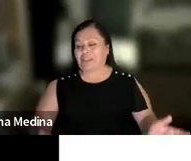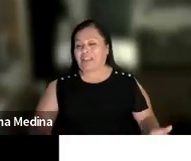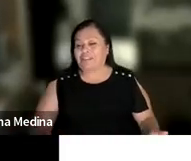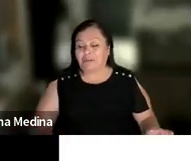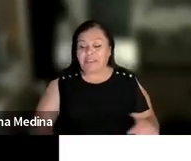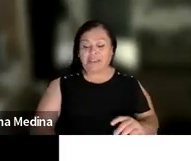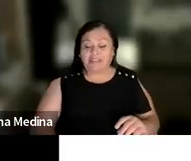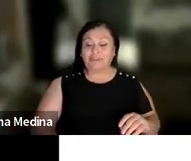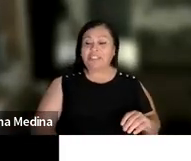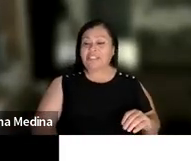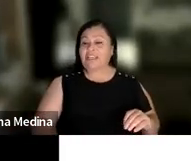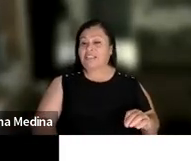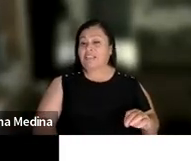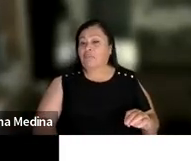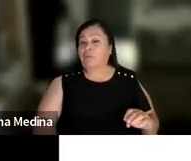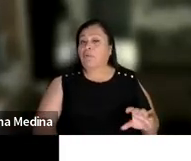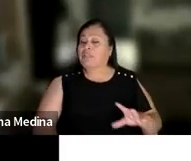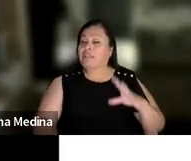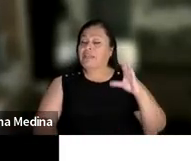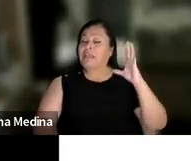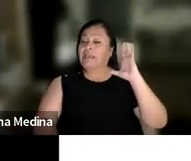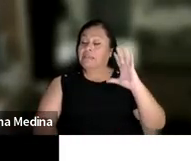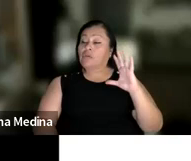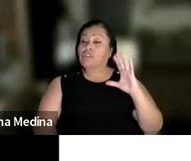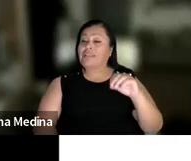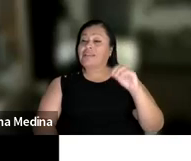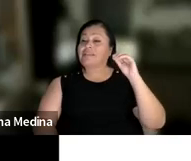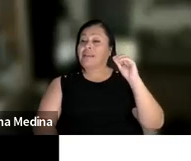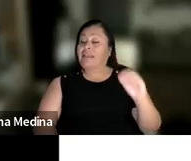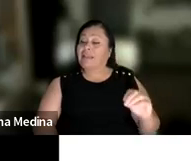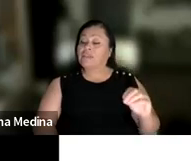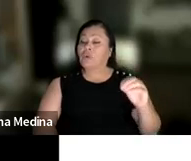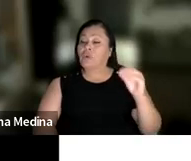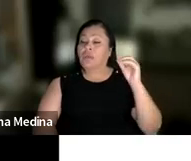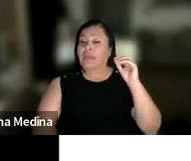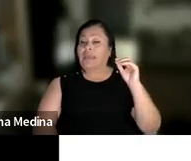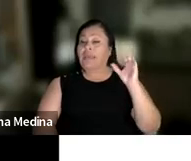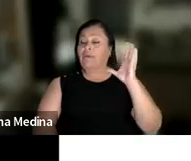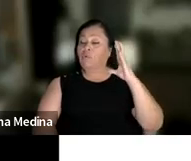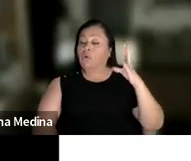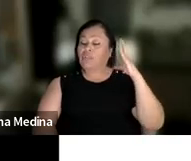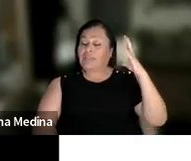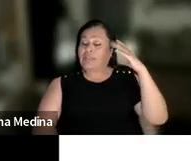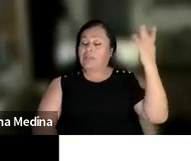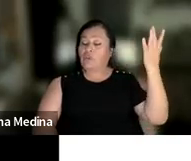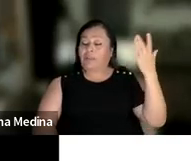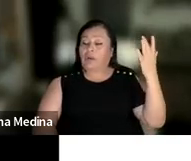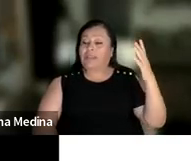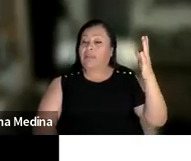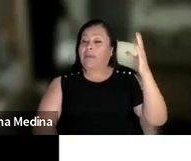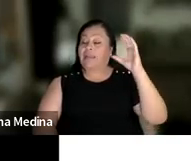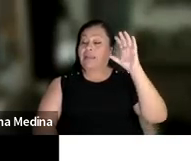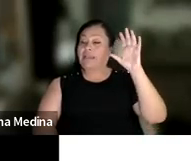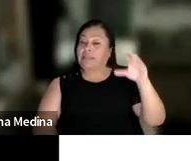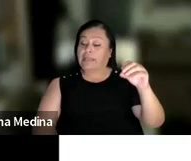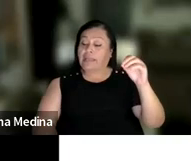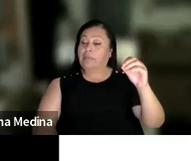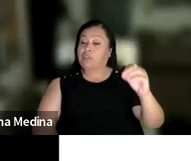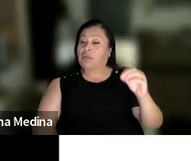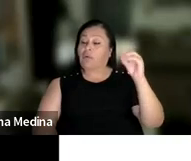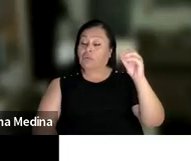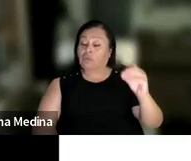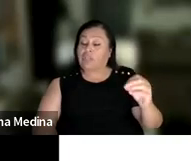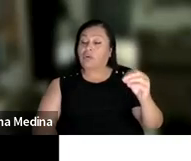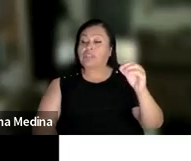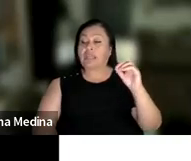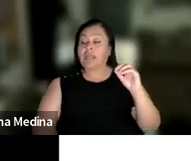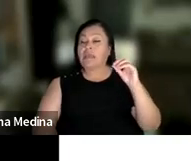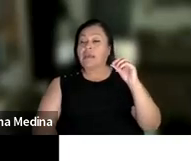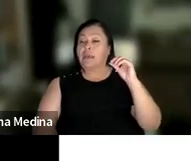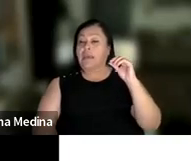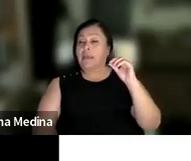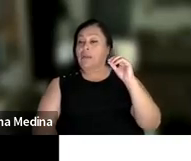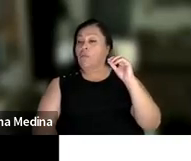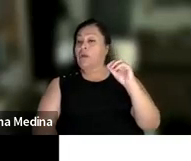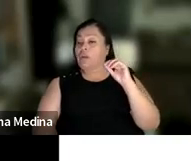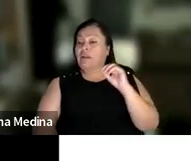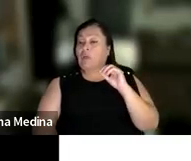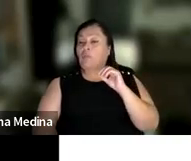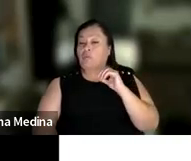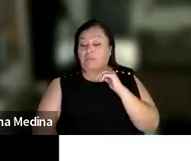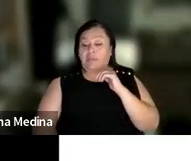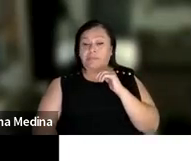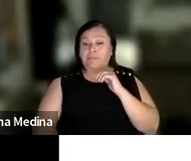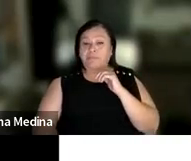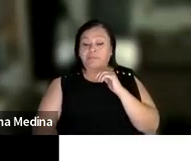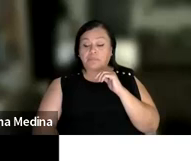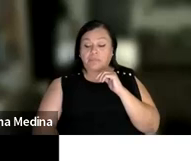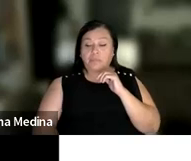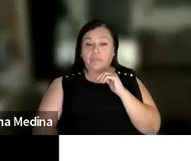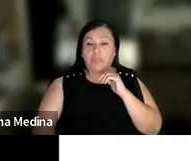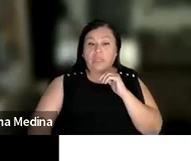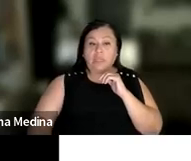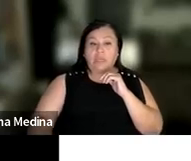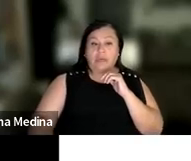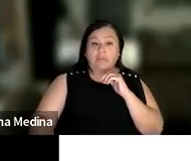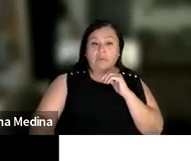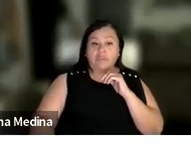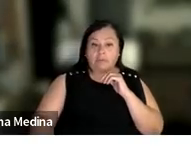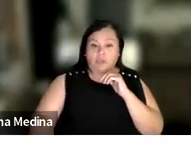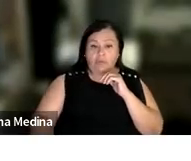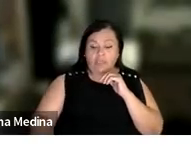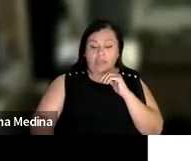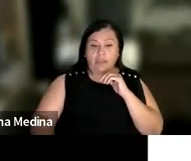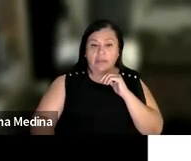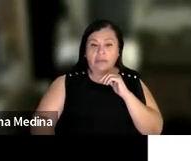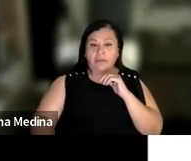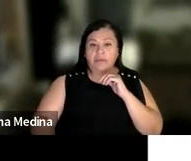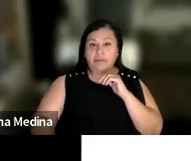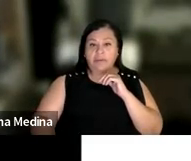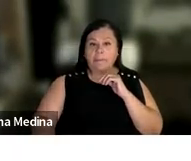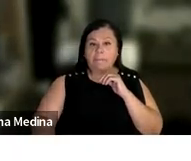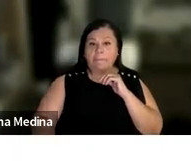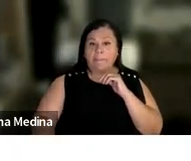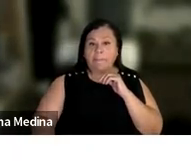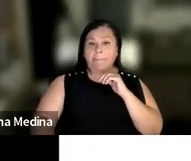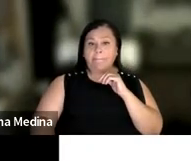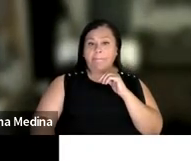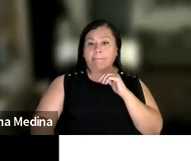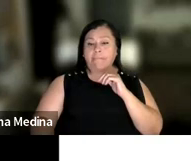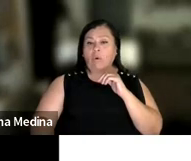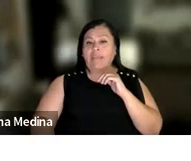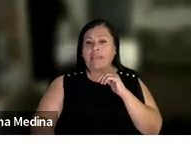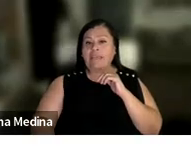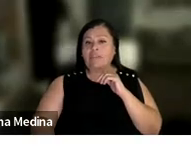Porque no hay un problema, un programa perfecto. Pero lo más que se acerque a eso, entonces sí, es muy importante estar conscientes de que esto 1 lo tiene que tomar en cuenta para que la persona o nuestro hijo esté lo mejor evaluado posible.